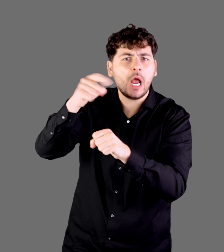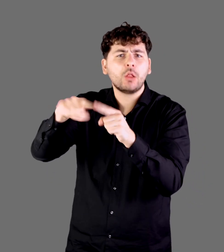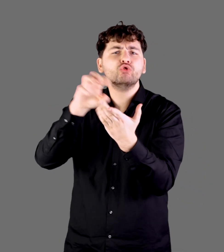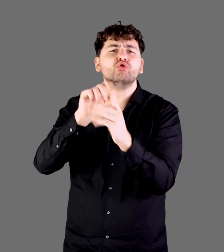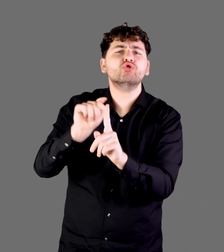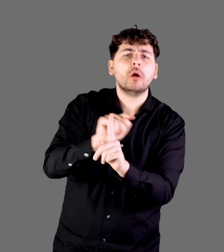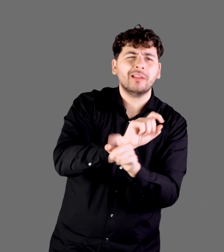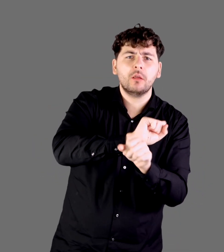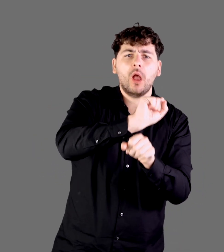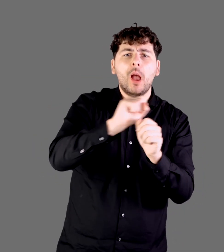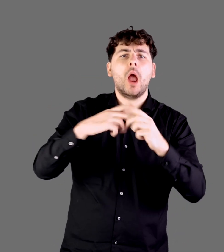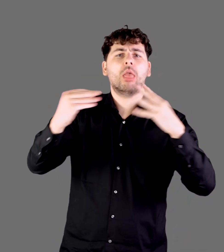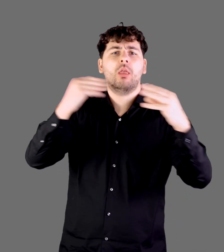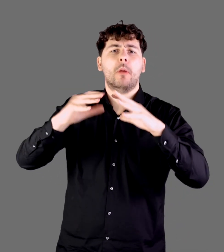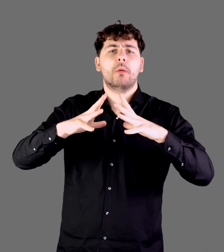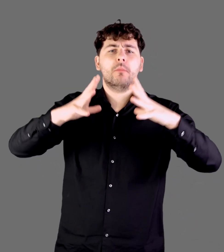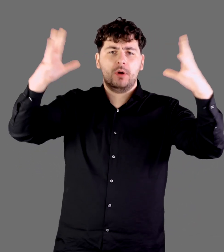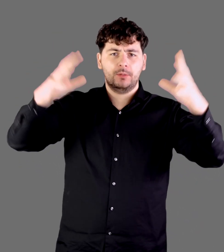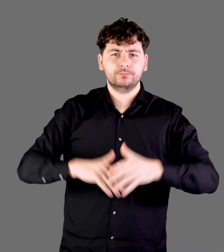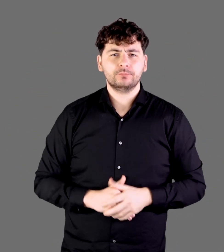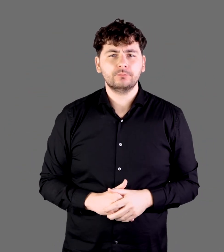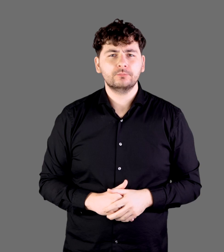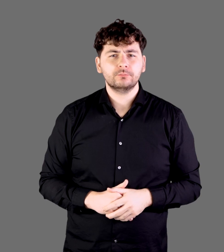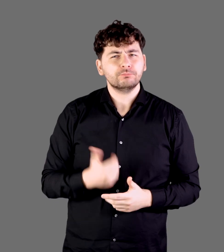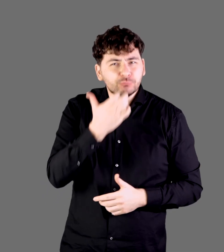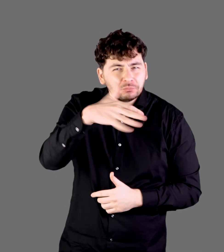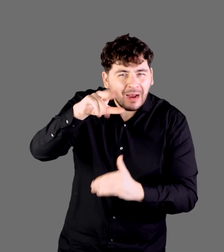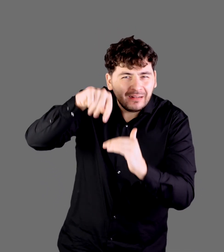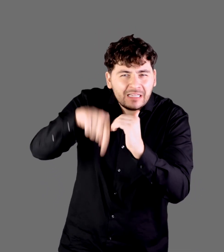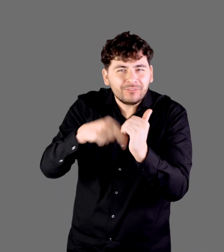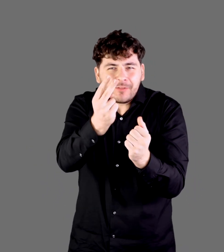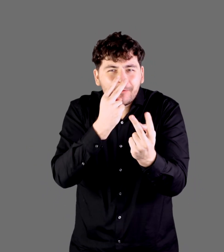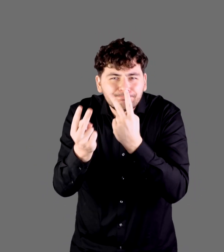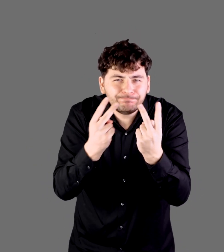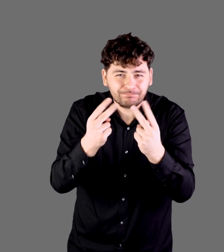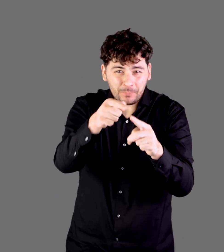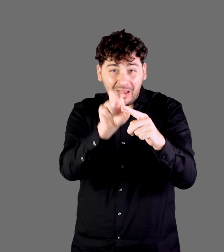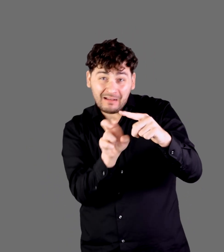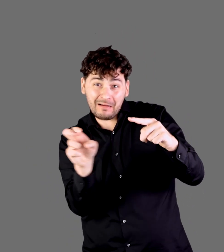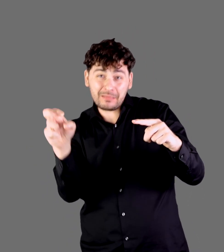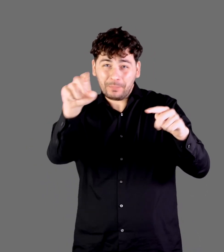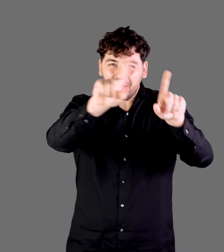dann in vielen anderen Städten des Landes. Um die weiteren Dokumente zu betrachten, gehen Sie bitte aus dem Treppenhaus